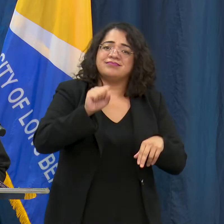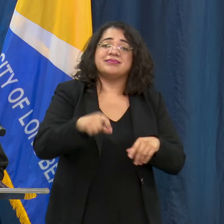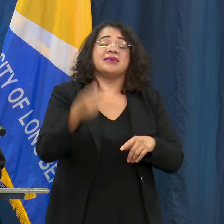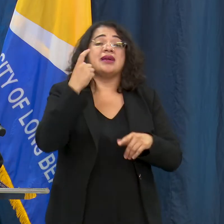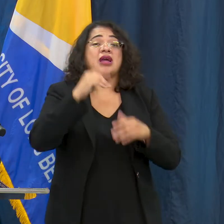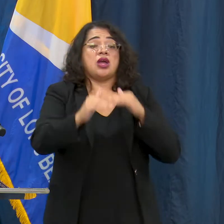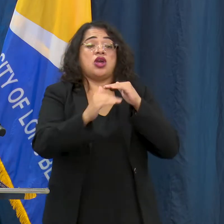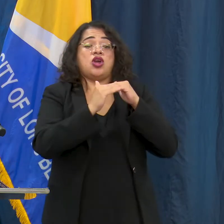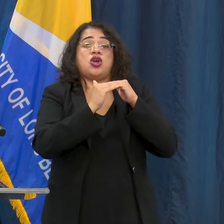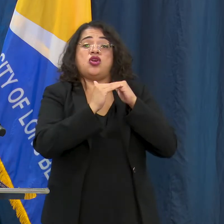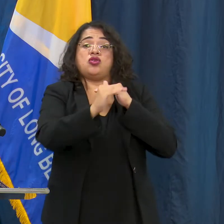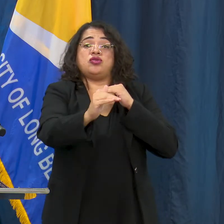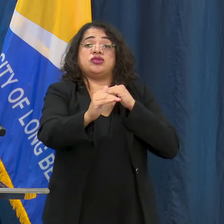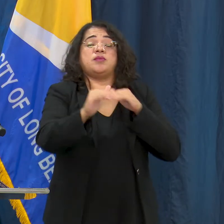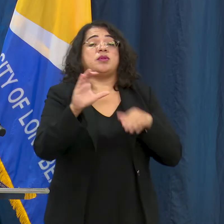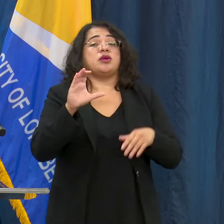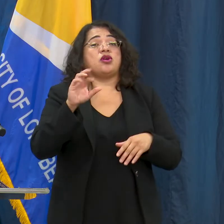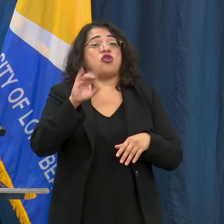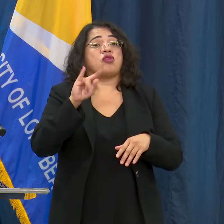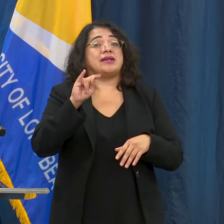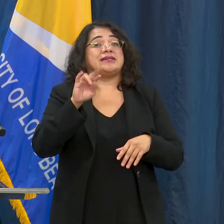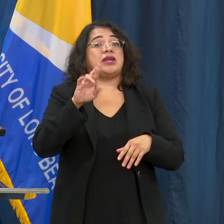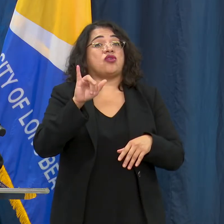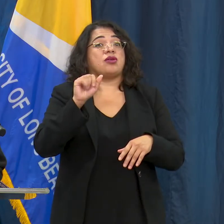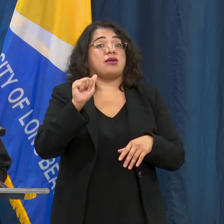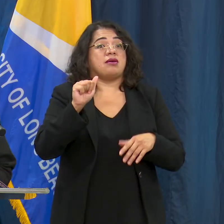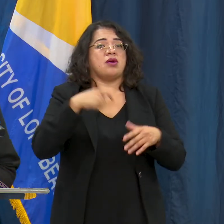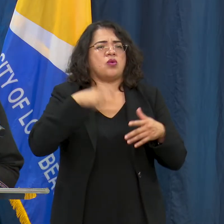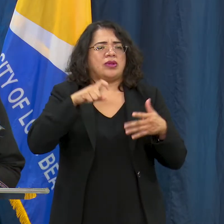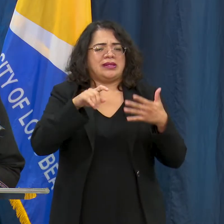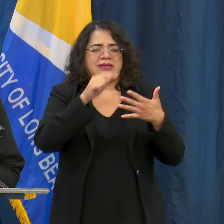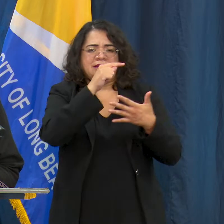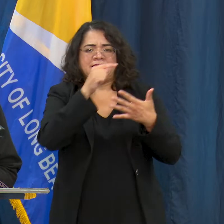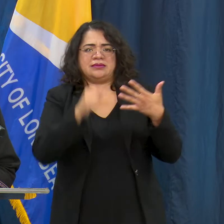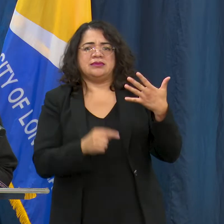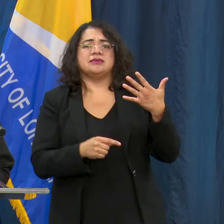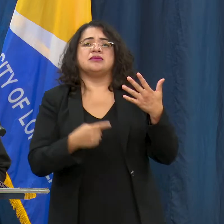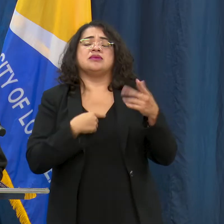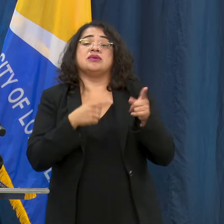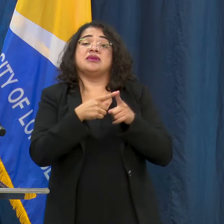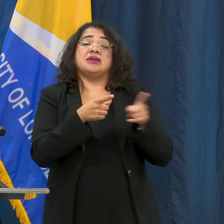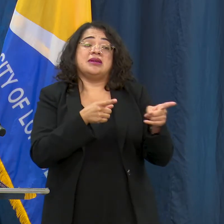estamos complained o todos los indica doors menos dos velocidad a casos este